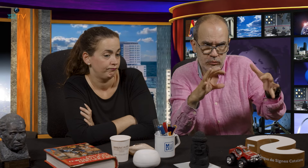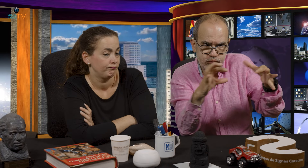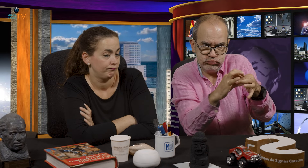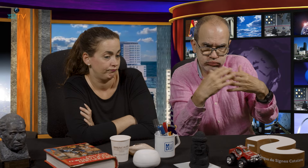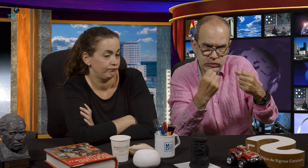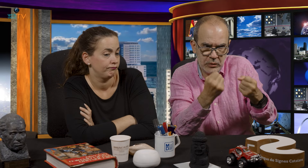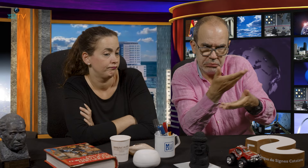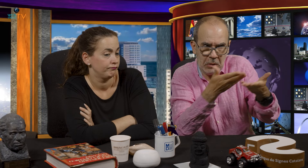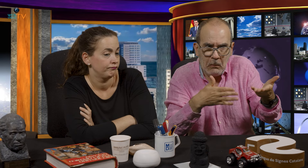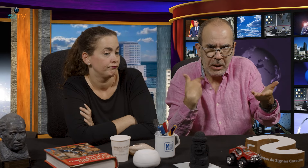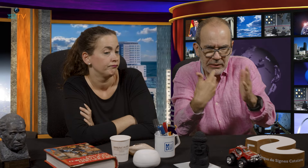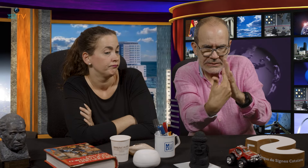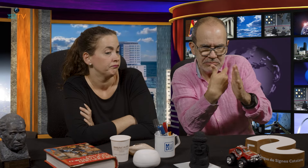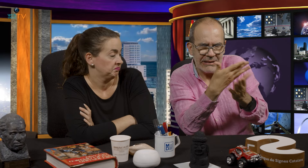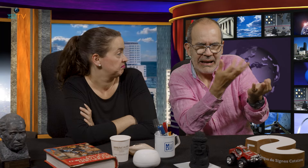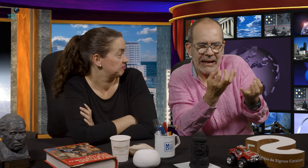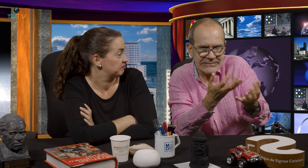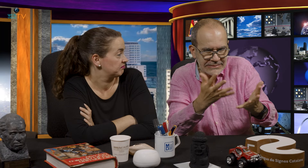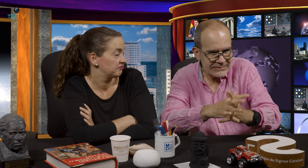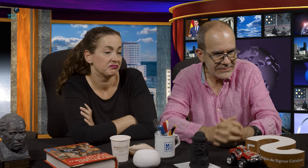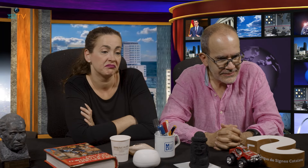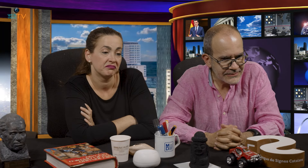Vosotros que tenéis una colaboración tan estrecha con él, ¿podéis explicarme su trayectoria?